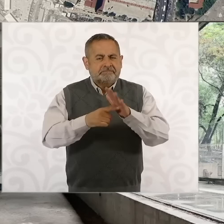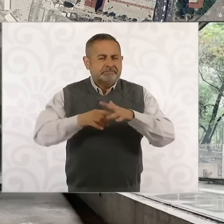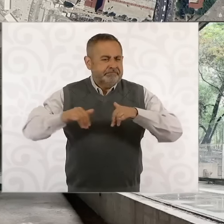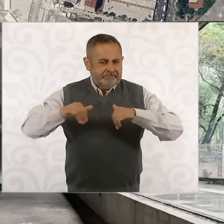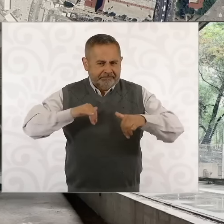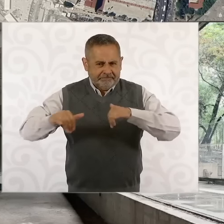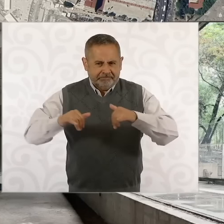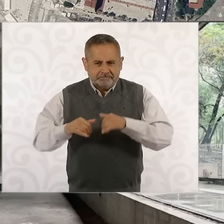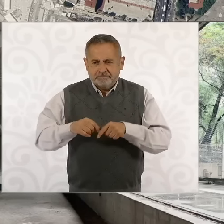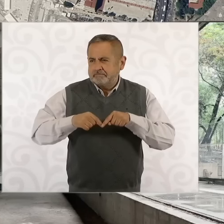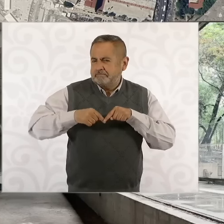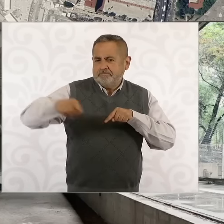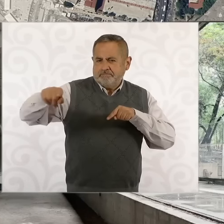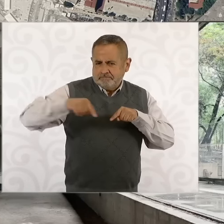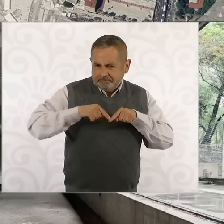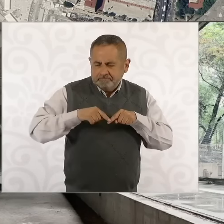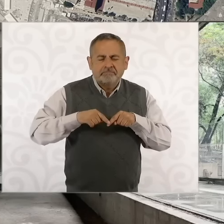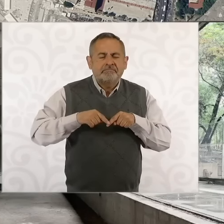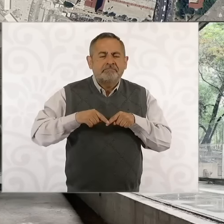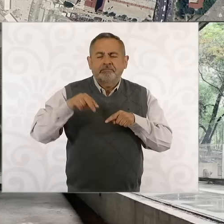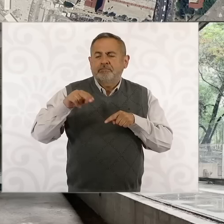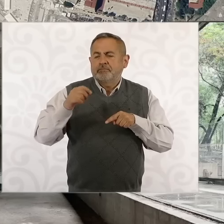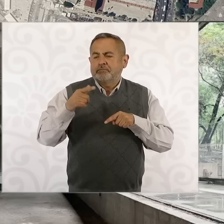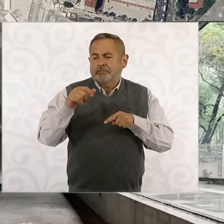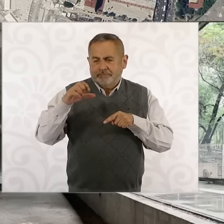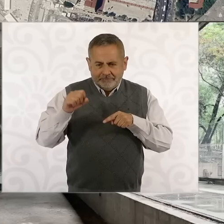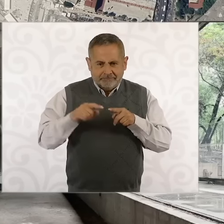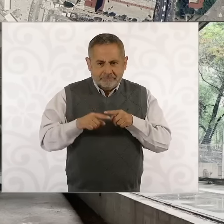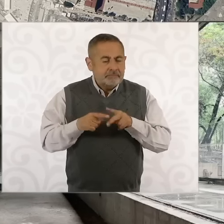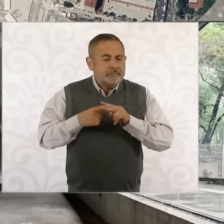dos recorridos hasta Nogales y hasta Nuevo Laredo, el punto de partida es Buena Vista.